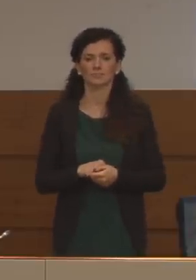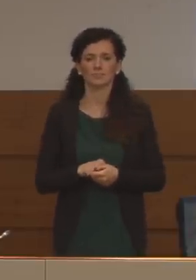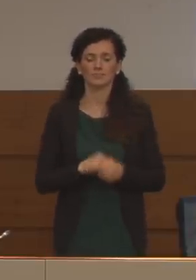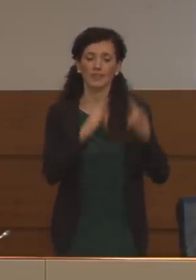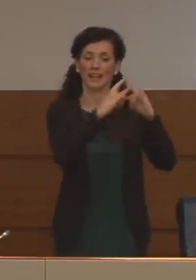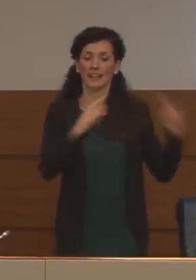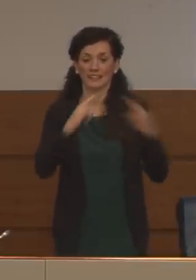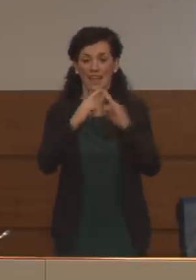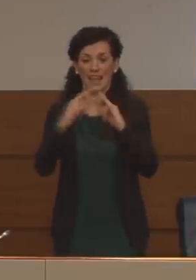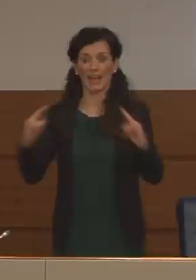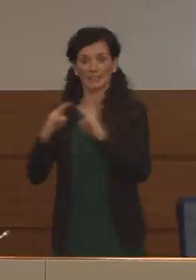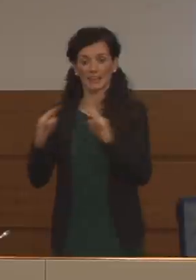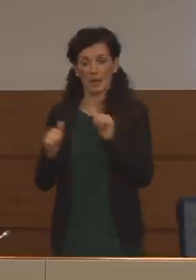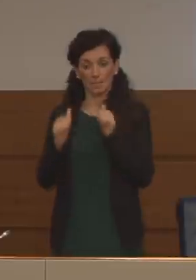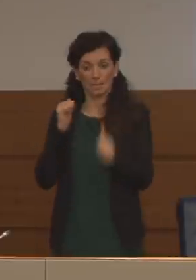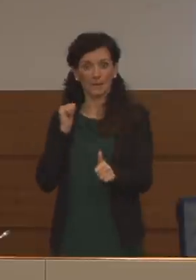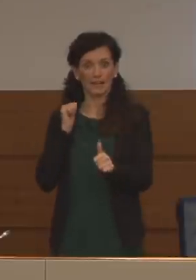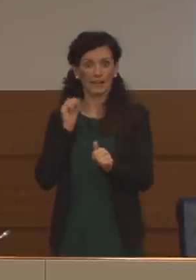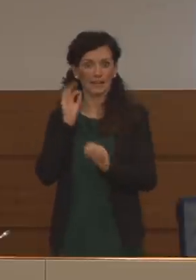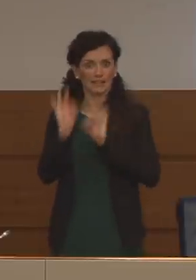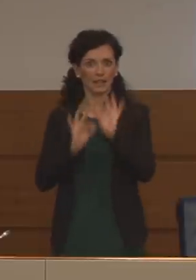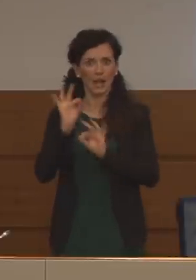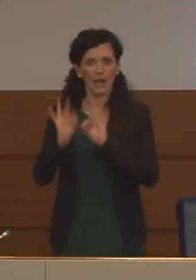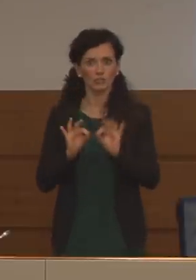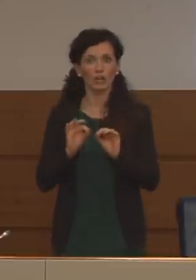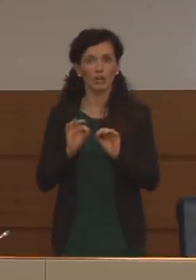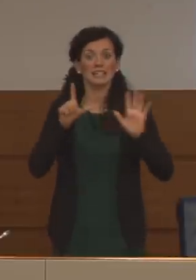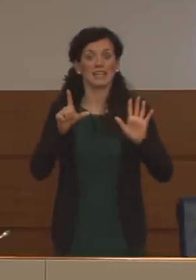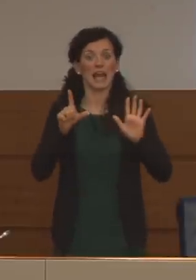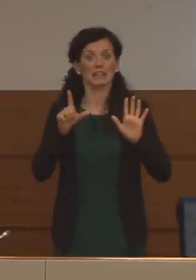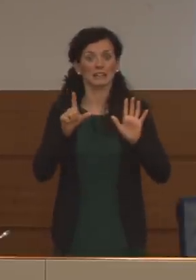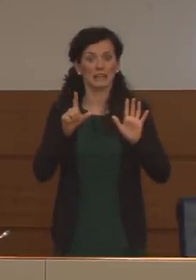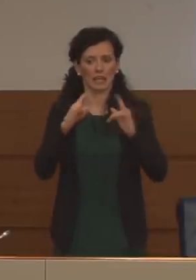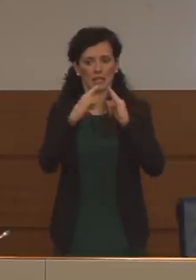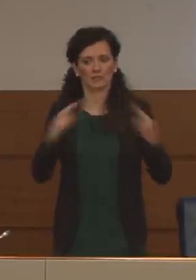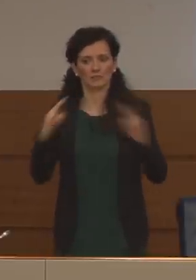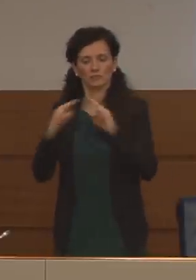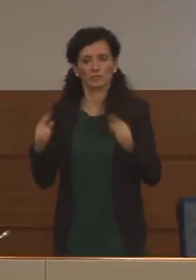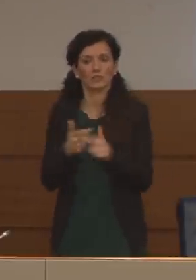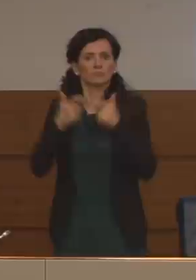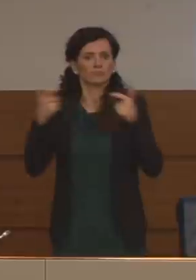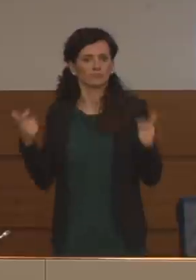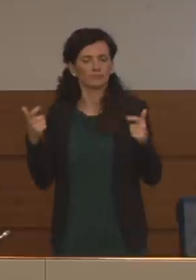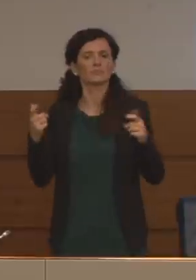sono incrementate di 7 unità, il totale delle tende di pre-triage nelle strutture sanitarie